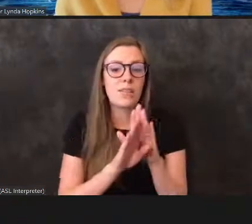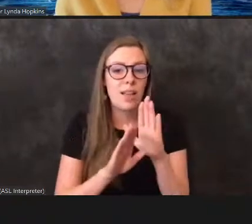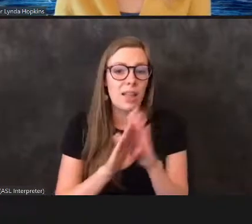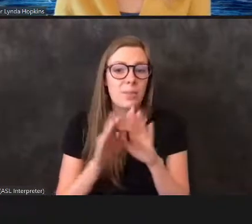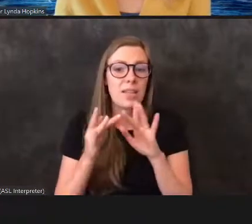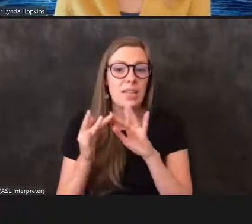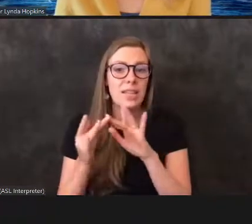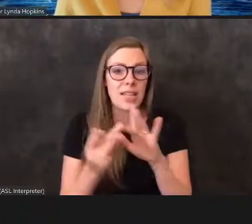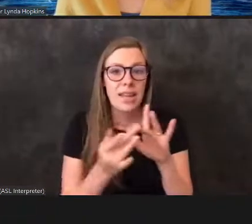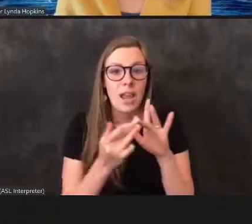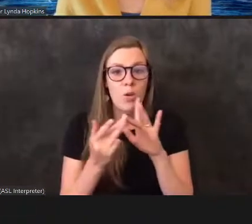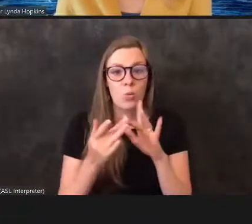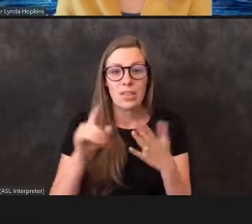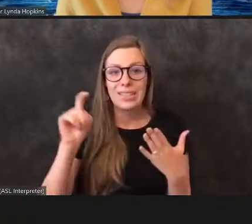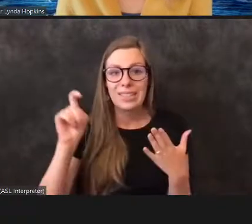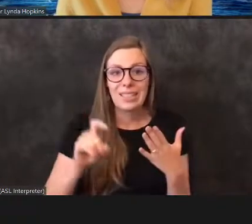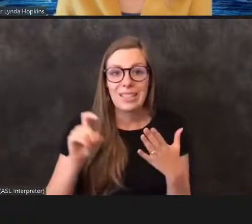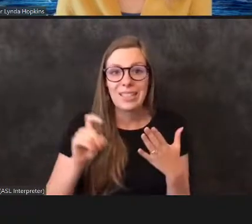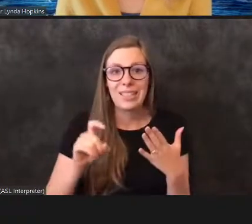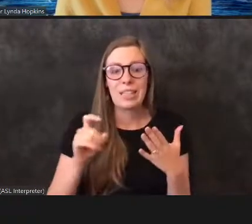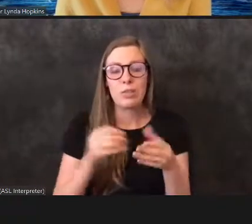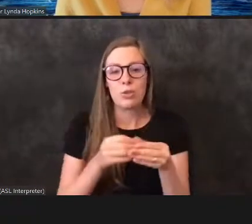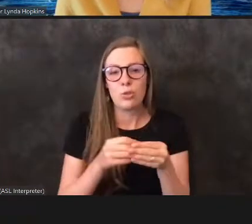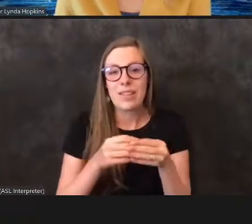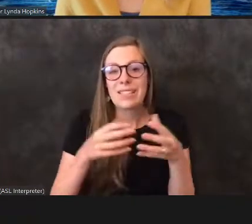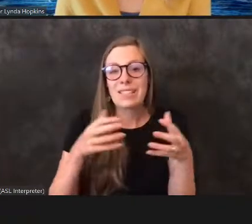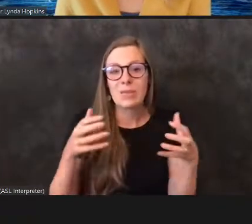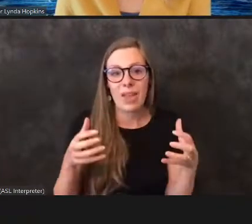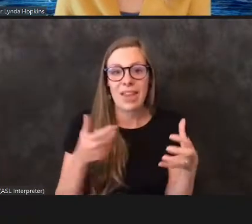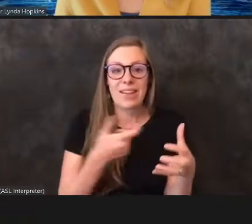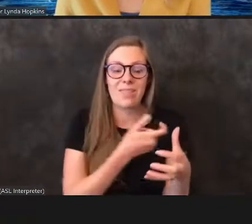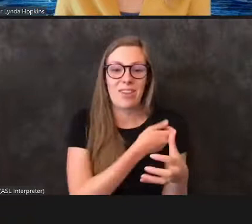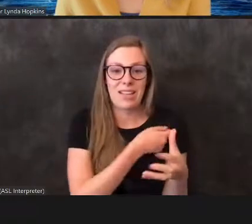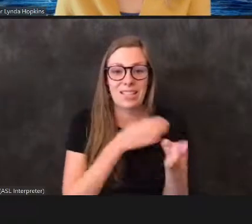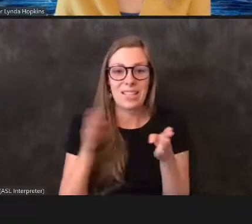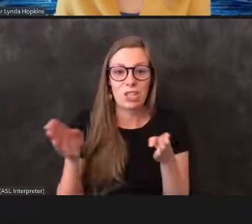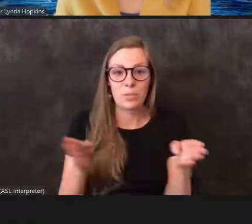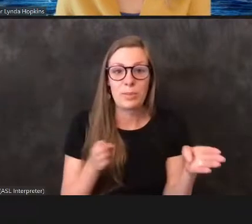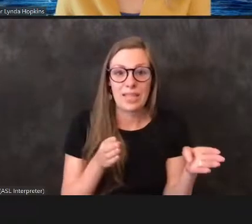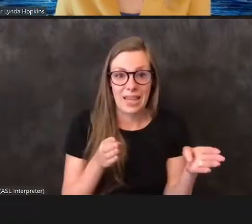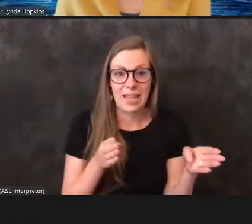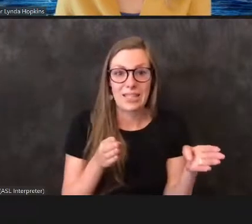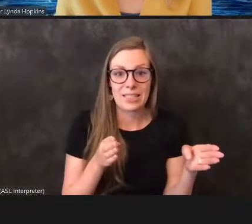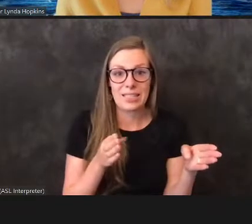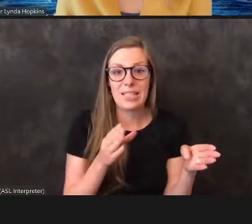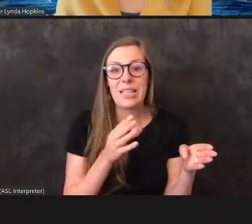enfocándolo en la red que podemos expandir la vacunación, los planes de vacunación y